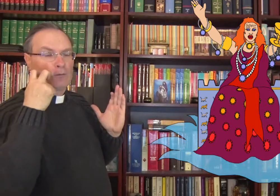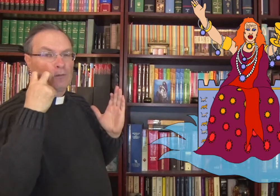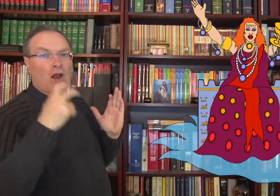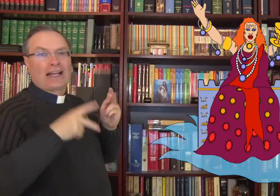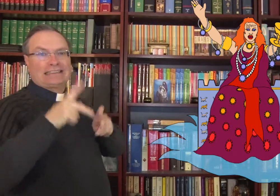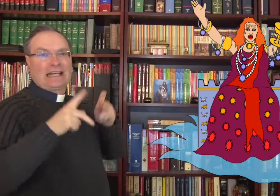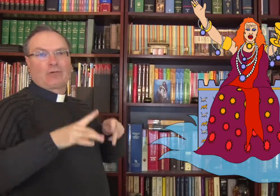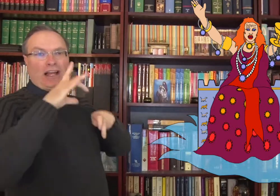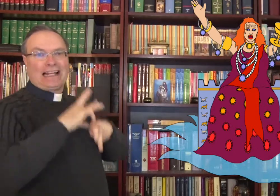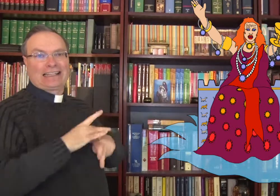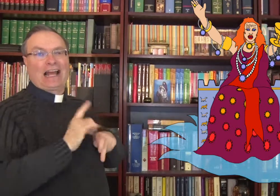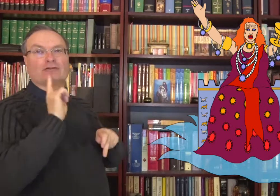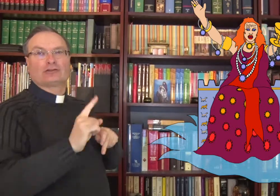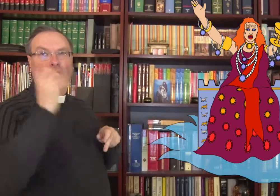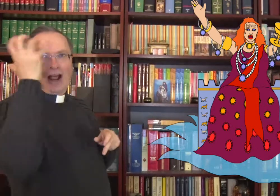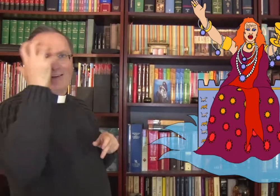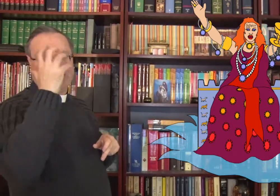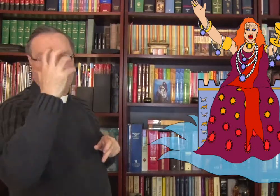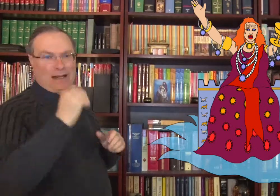que les habitants de la terre se sont enivrés.»